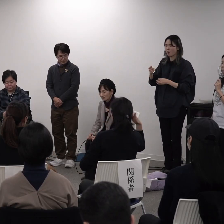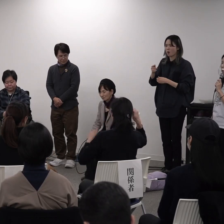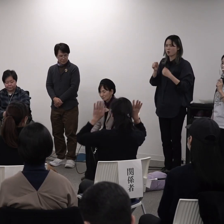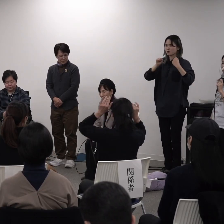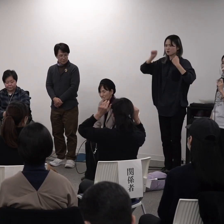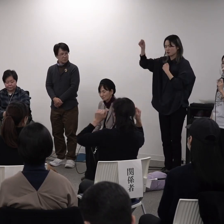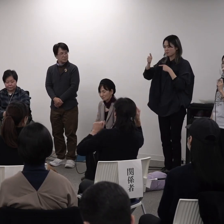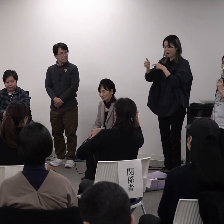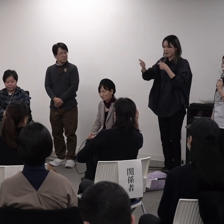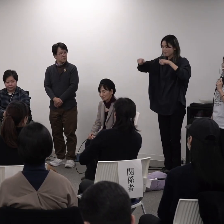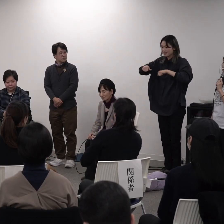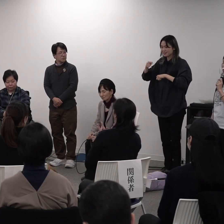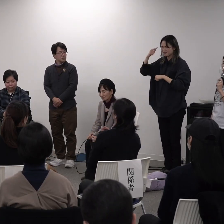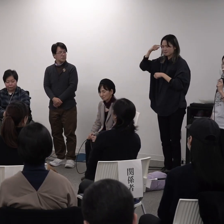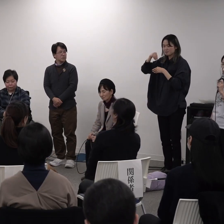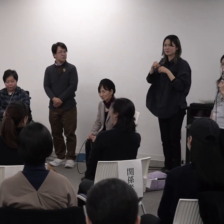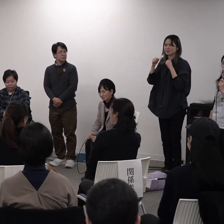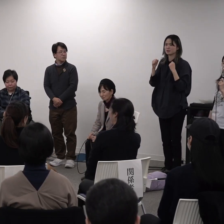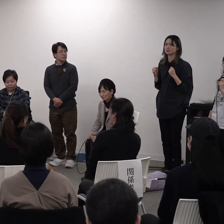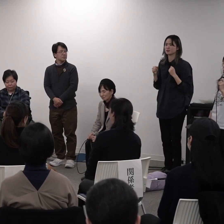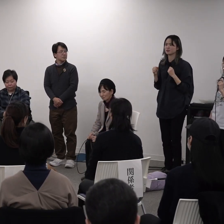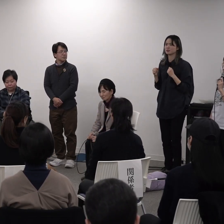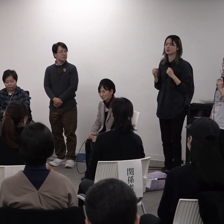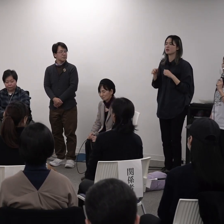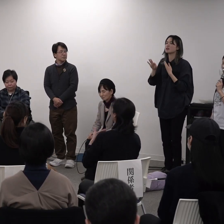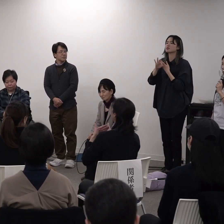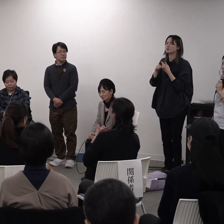例えば「はい ここからディズニーランドまで行って」って言って